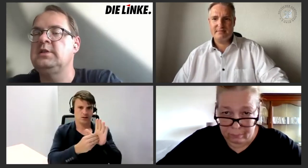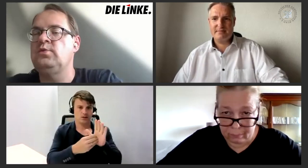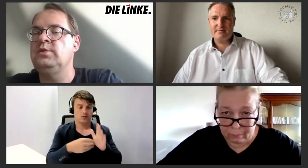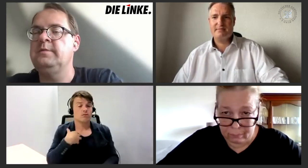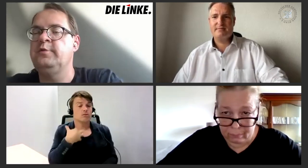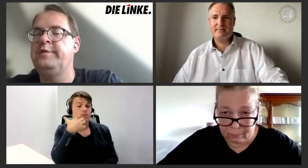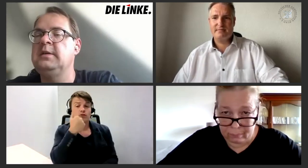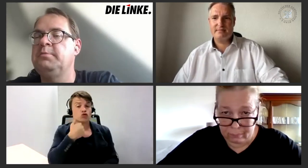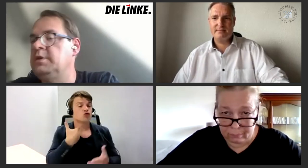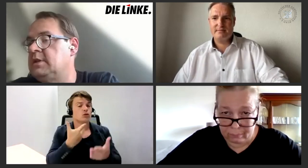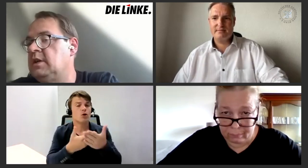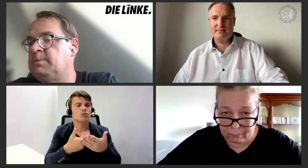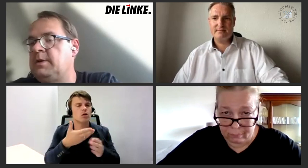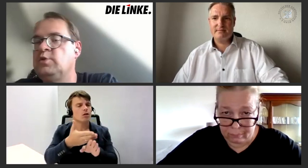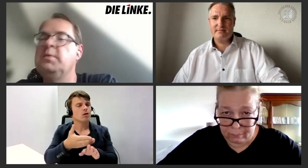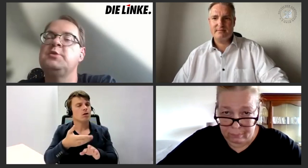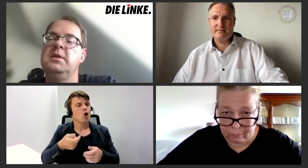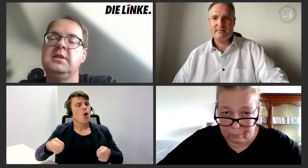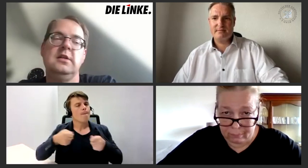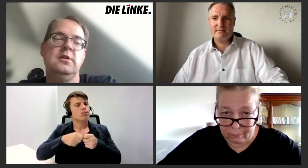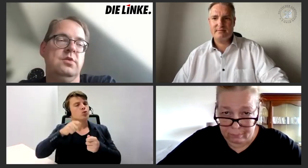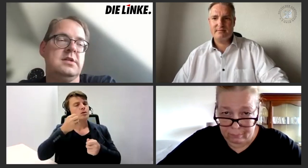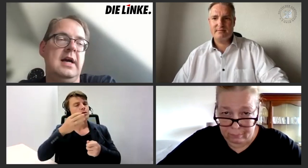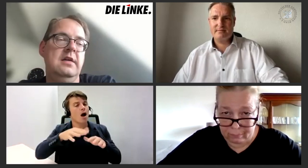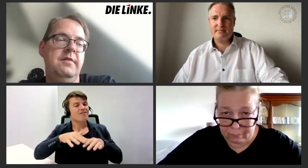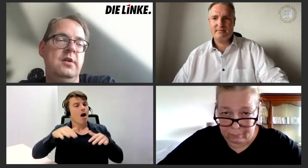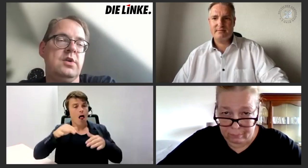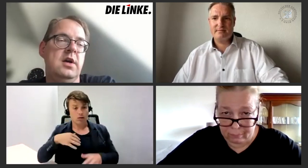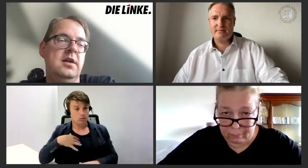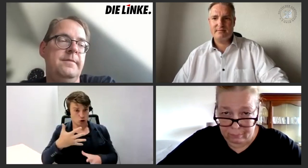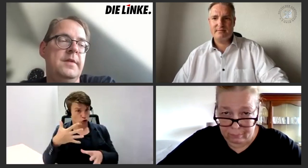Wir wollen zum Beispiel, und das ist uns im Vorfeld der Bundestagswahl nicht gelungen,